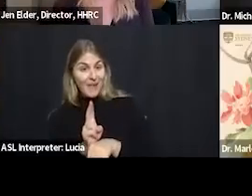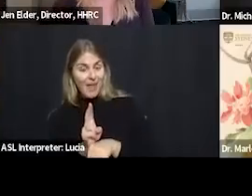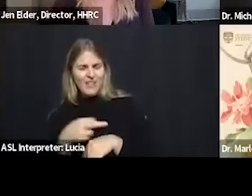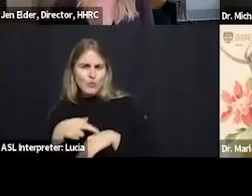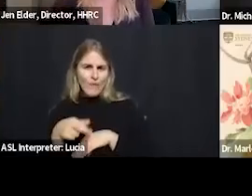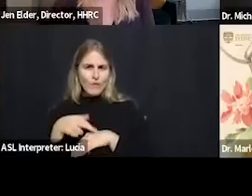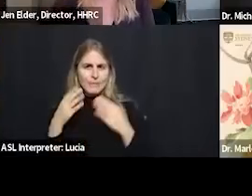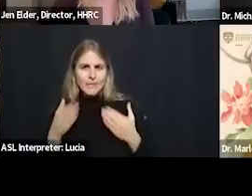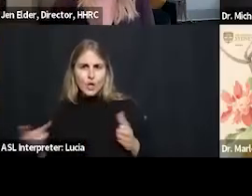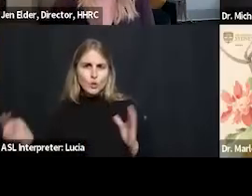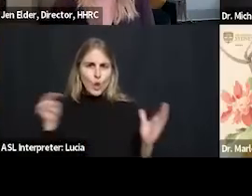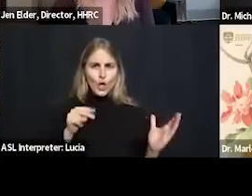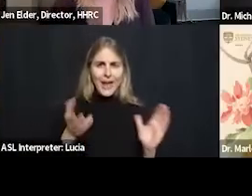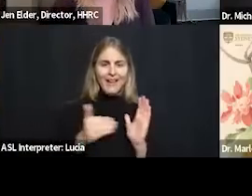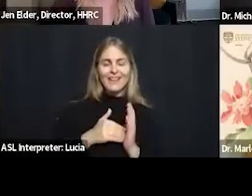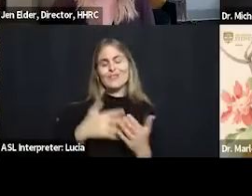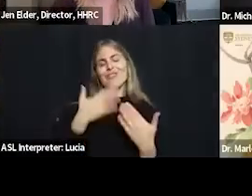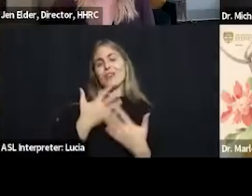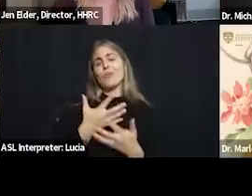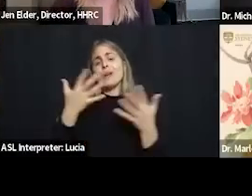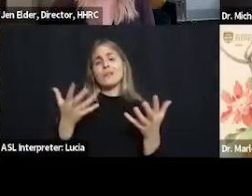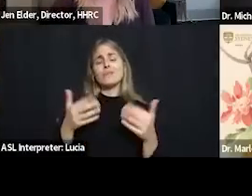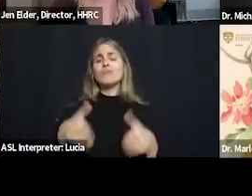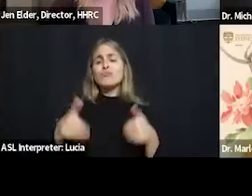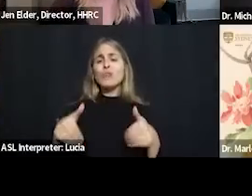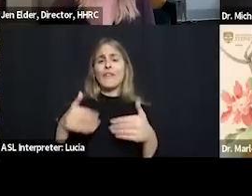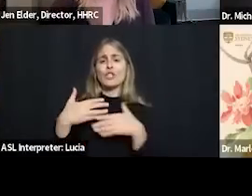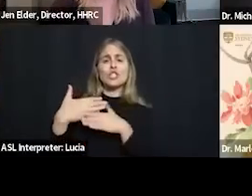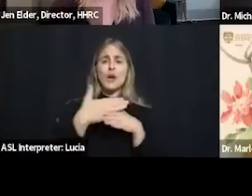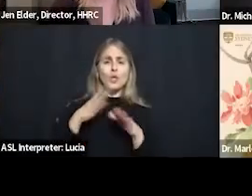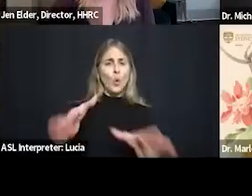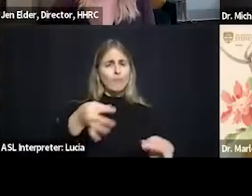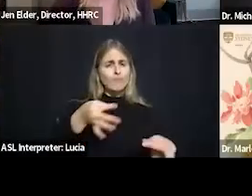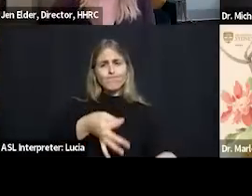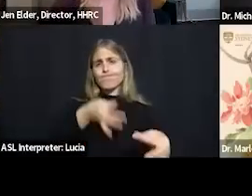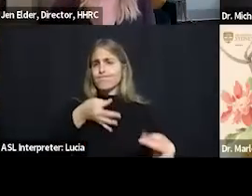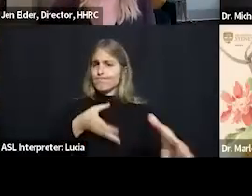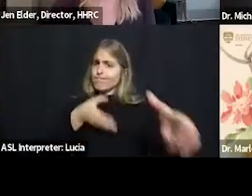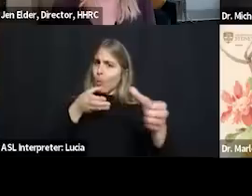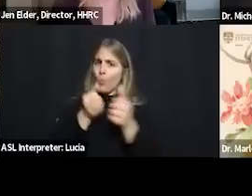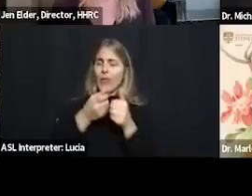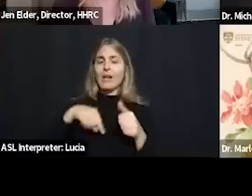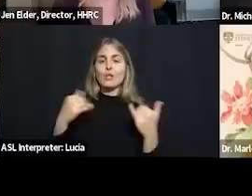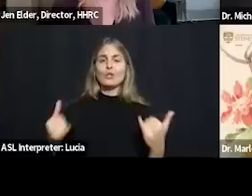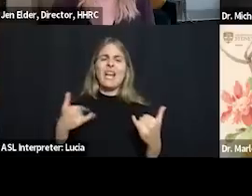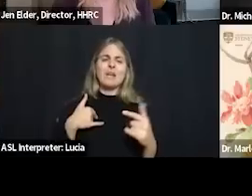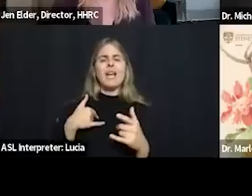para volver y revisarlas. Muchas gracias por compartir su experiencia con nosotros hoy. También vamos a guardar todas estas preguntas